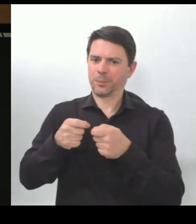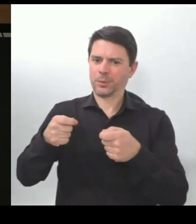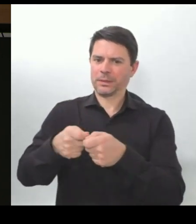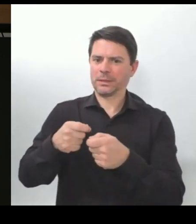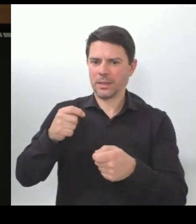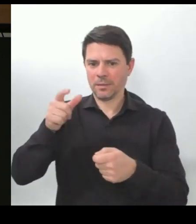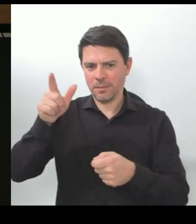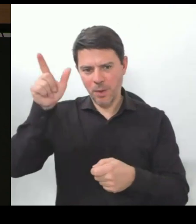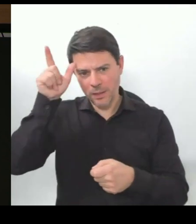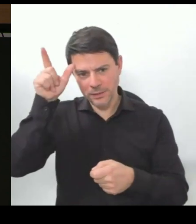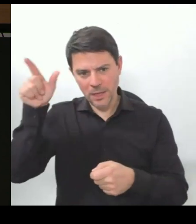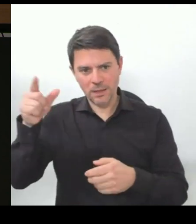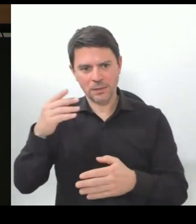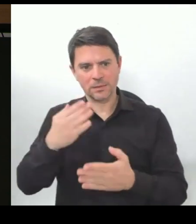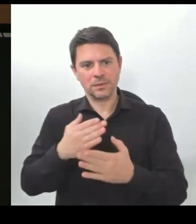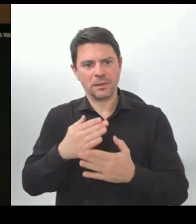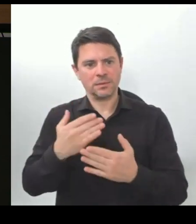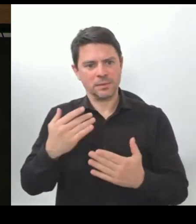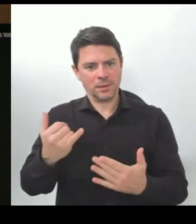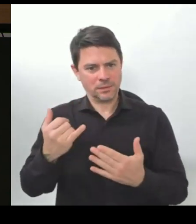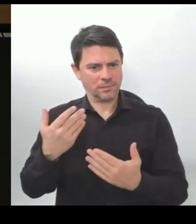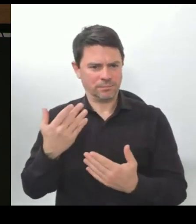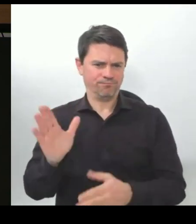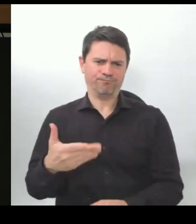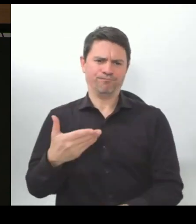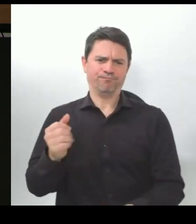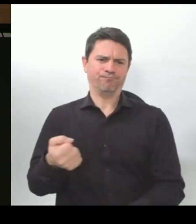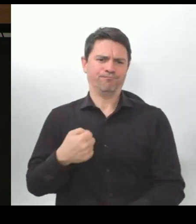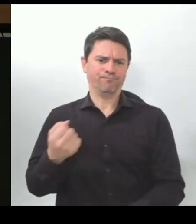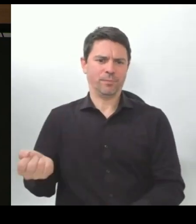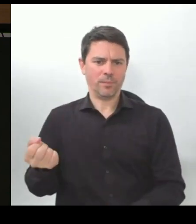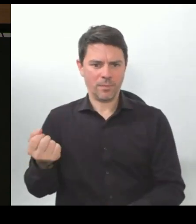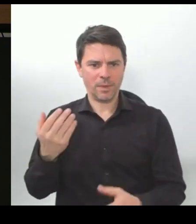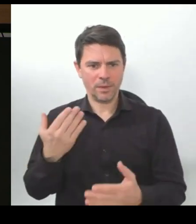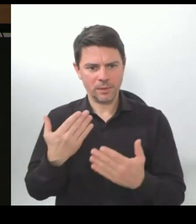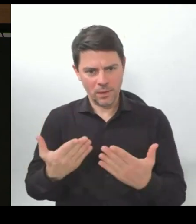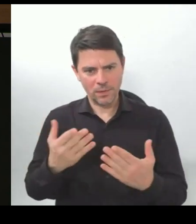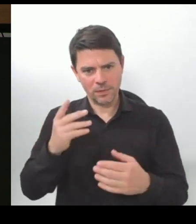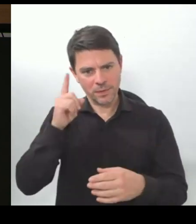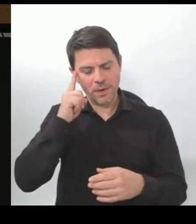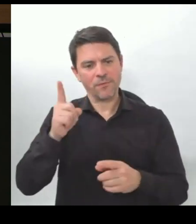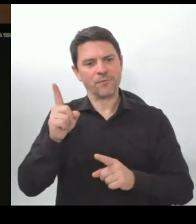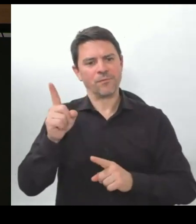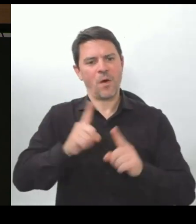Das führte zu einem Unterbietungswettbewerb der Bundesländer und ein Bundesland, das es immer